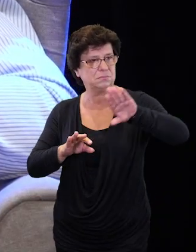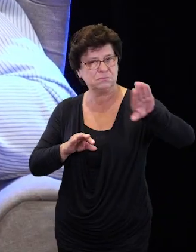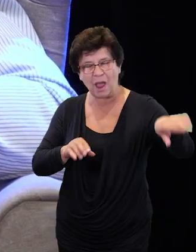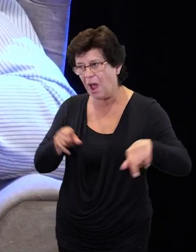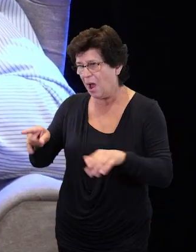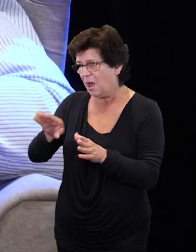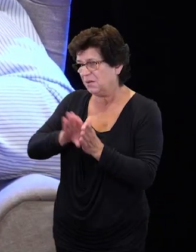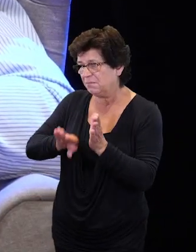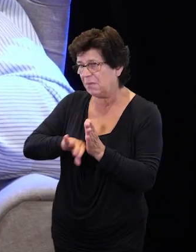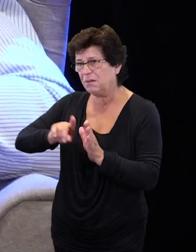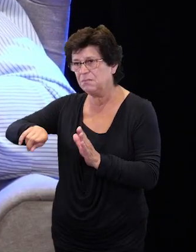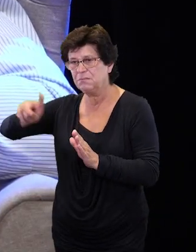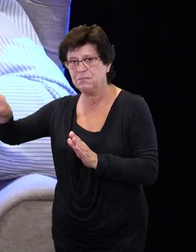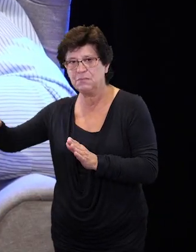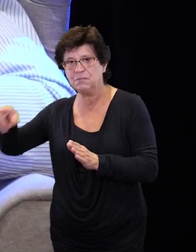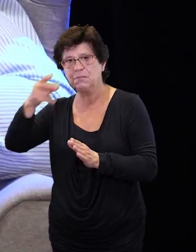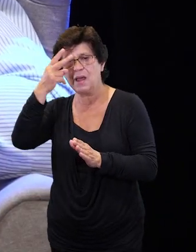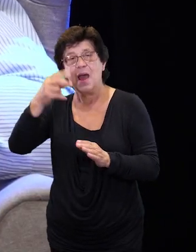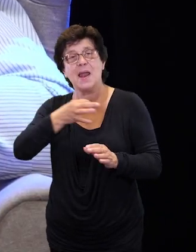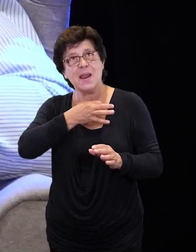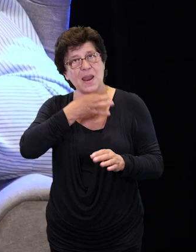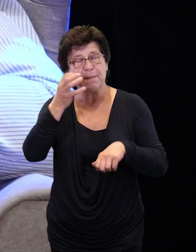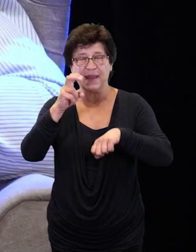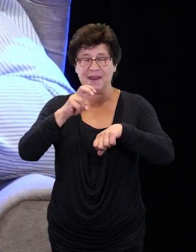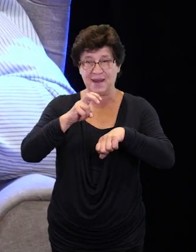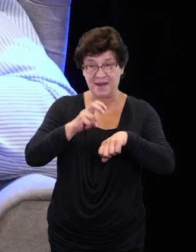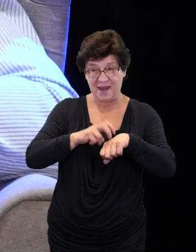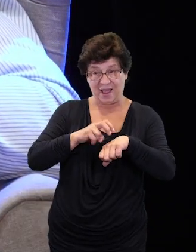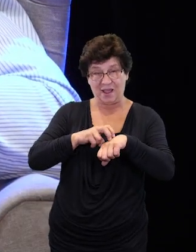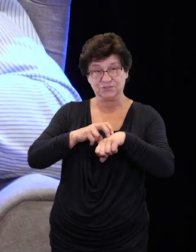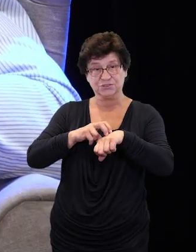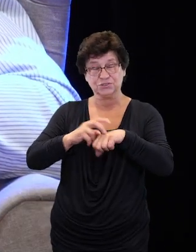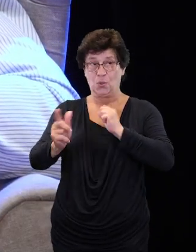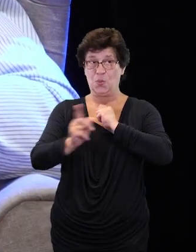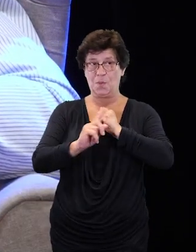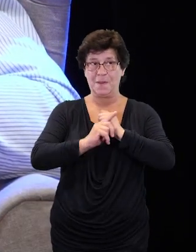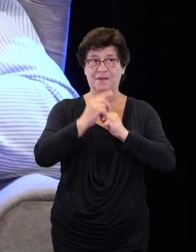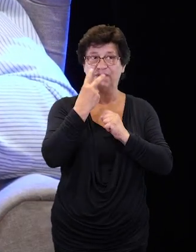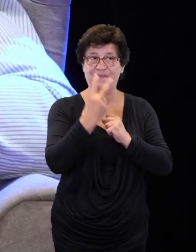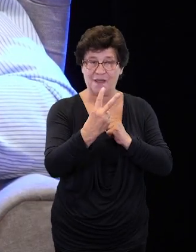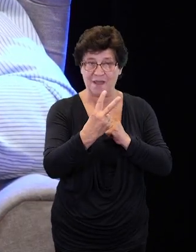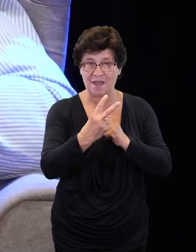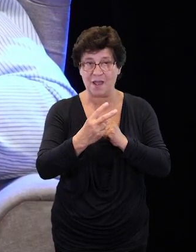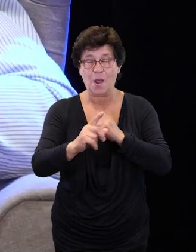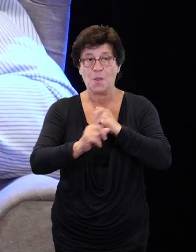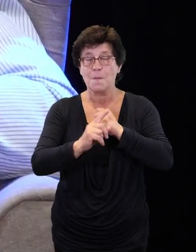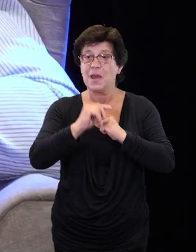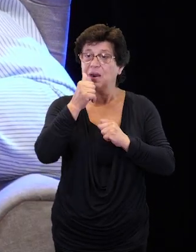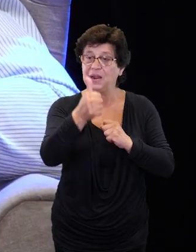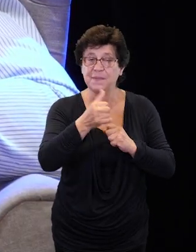żeby lekarz był numerem dwa, czyli coś nie działa albo mamy dużo pytań, to idziemy do niego, to już będzie okej.